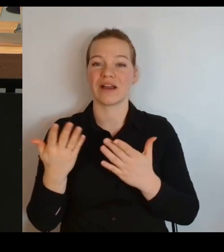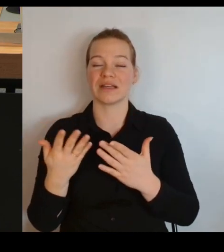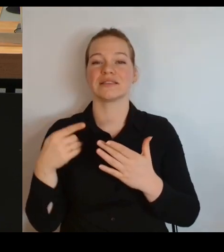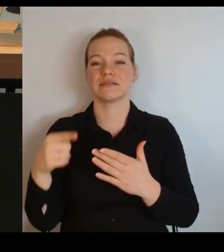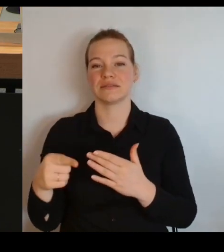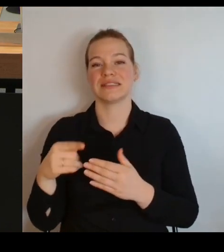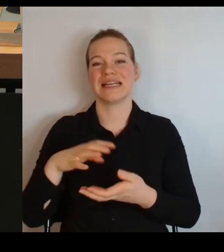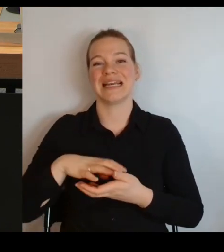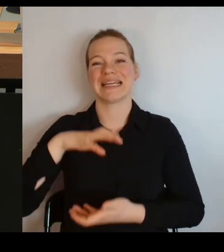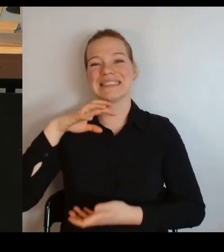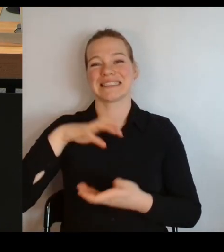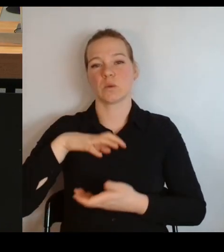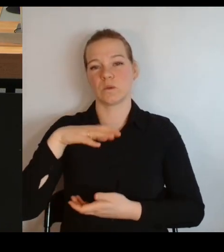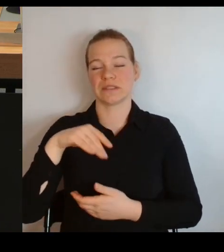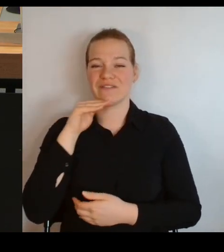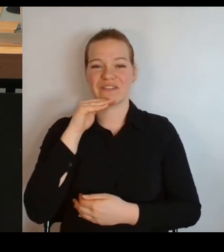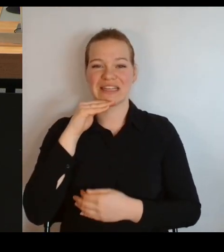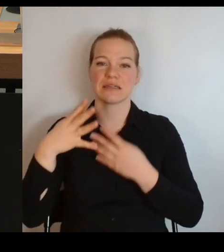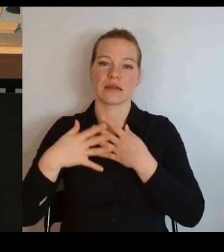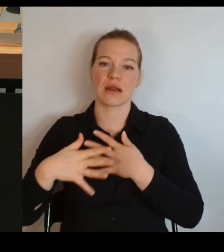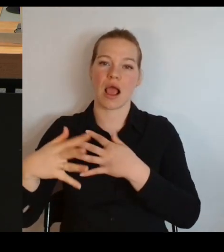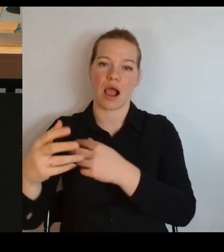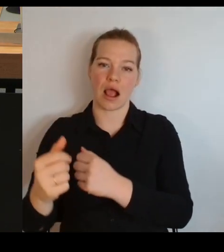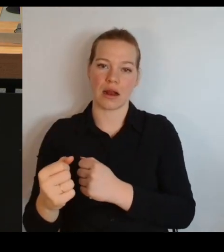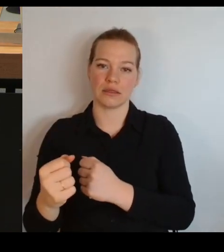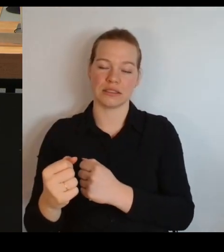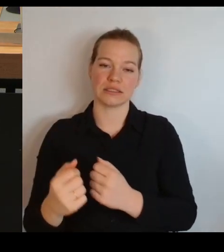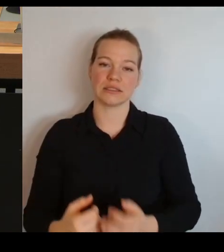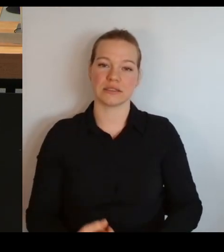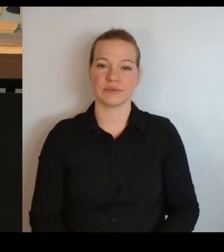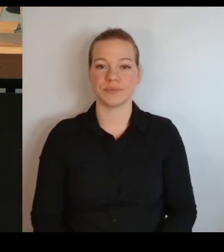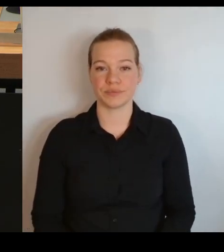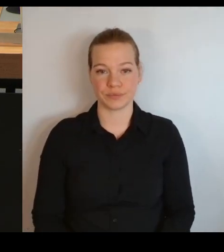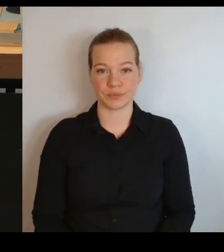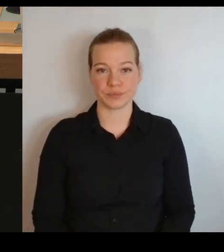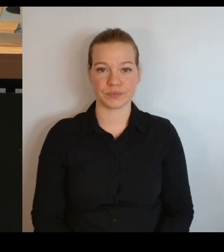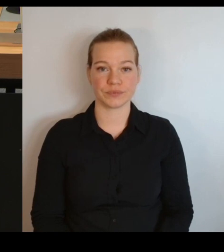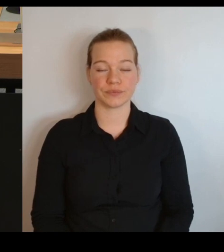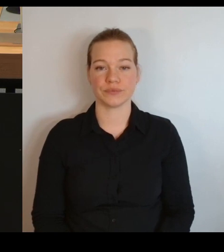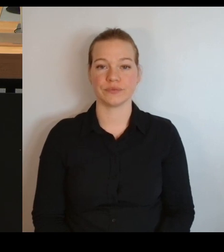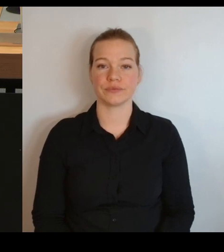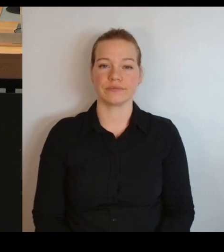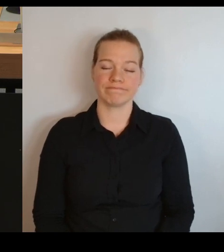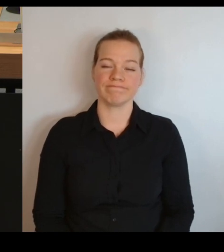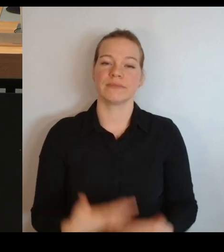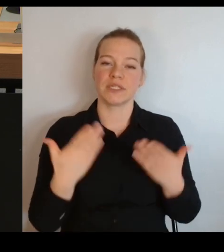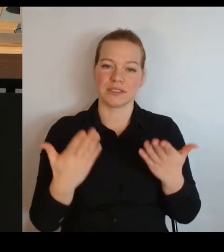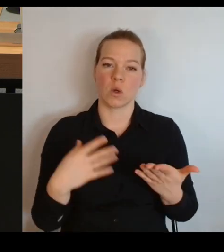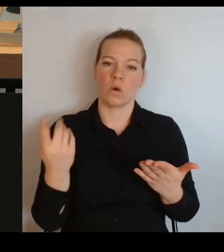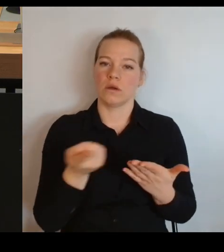Wir brauchen hier ein grundlegendes Umdenken. Wir können nicht so weitermachen wie bisher, Denn immer neue Wetterextreme